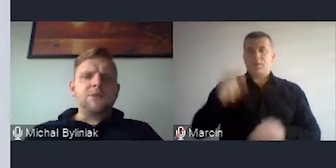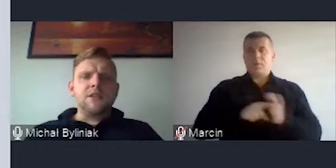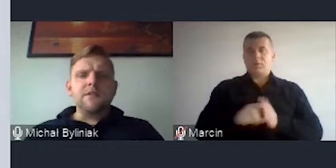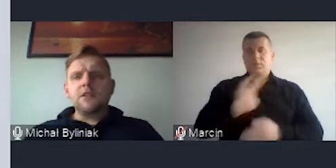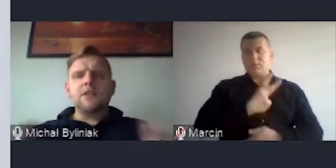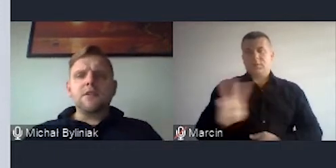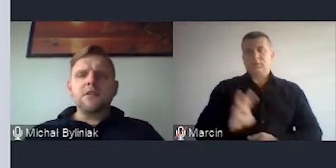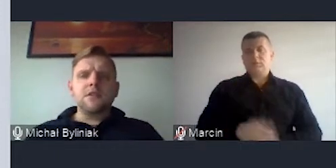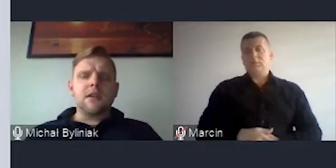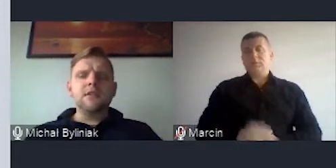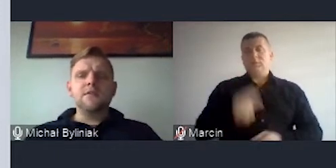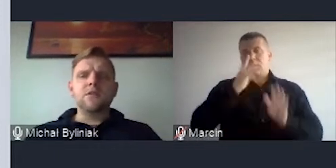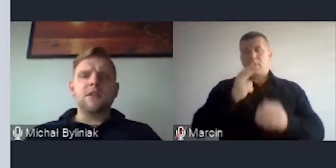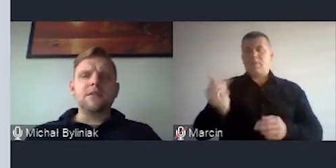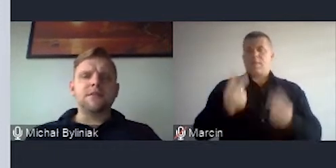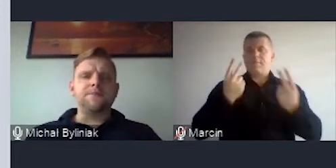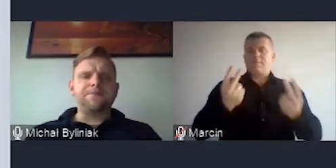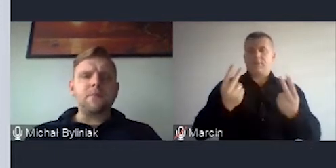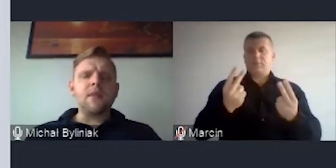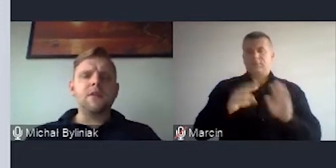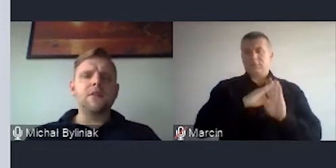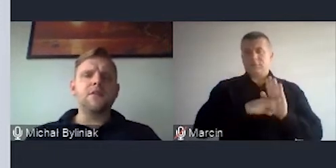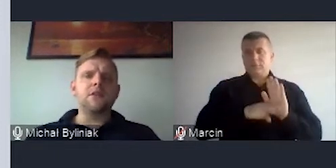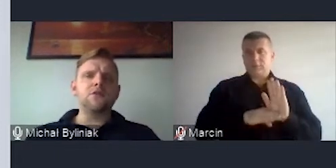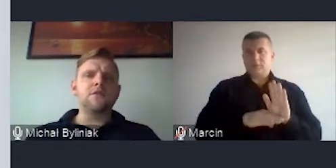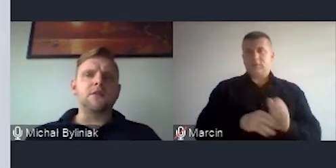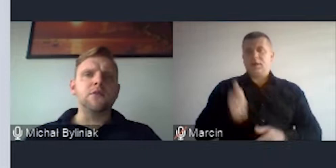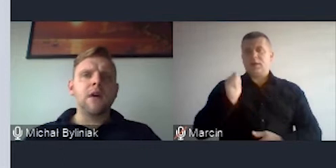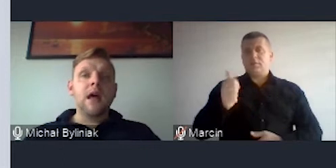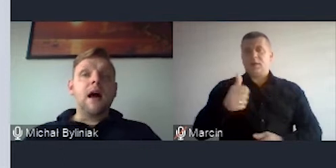na przedstawienie tych najważniejszych zagadnień związanych z kwalifikowalnością wydatków,